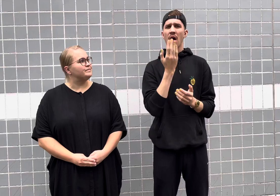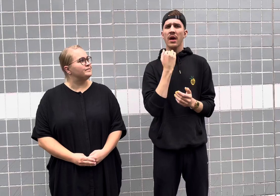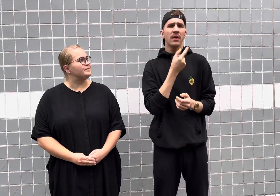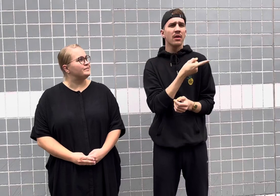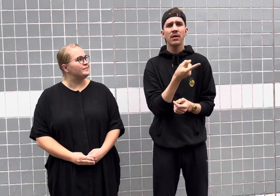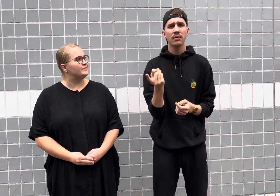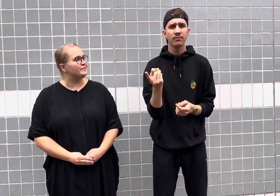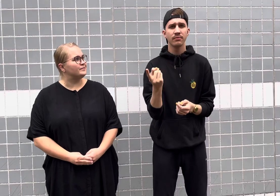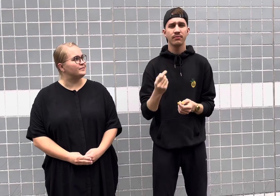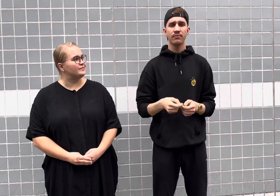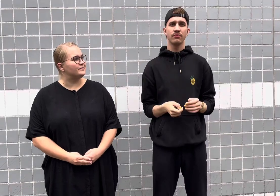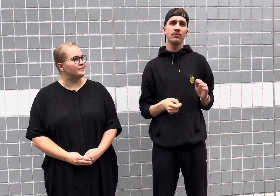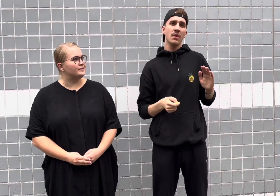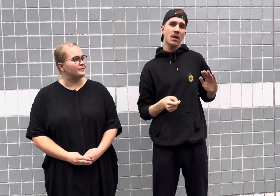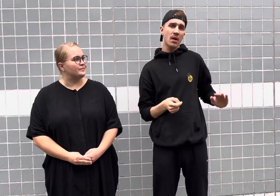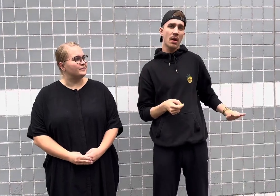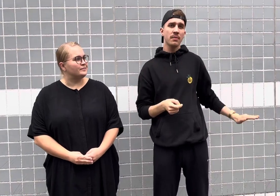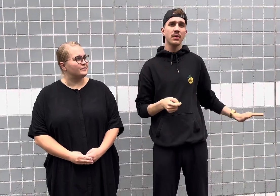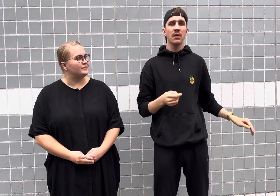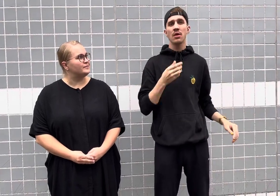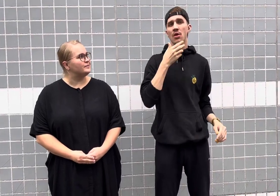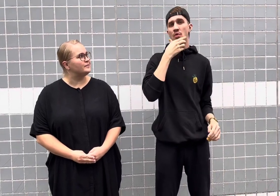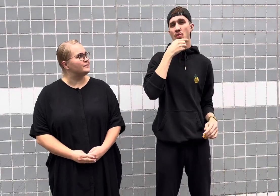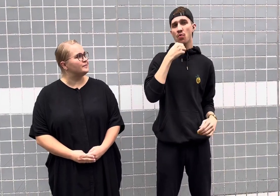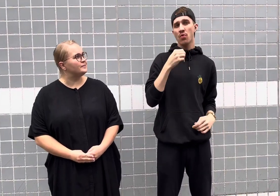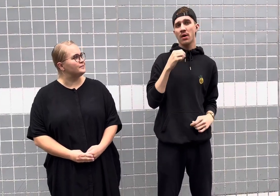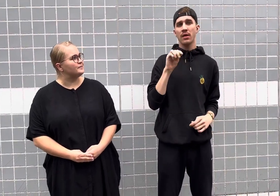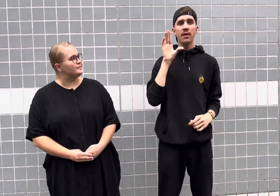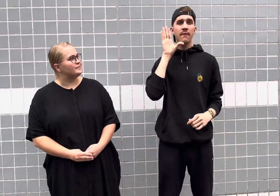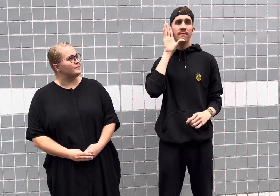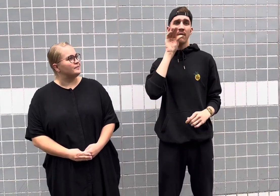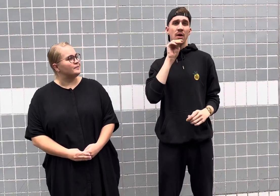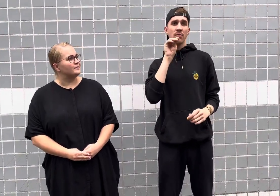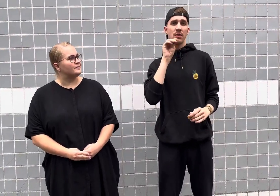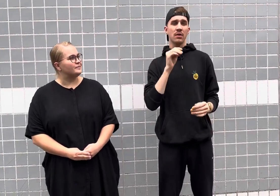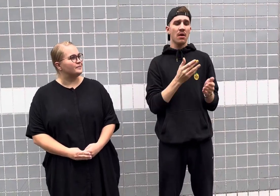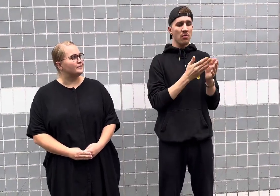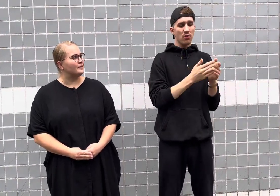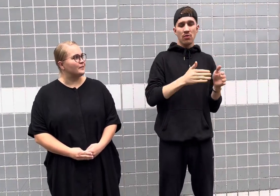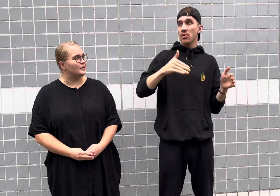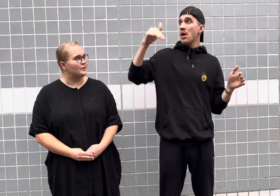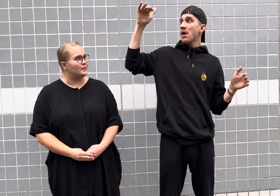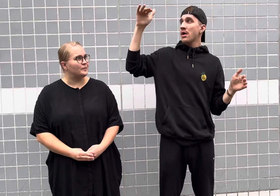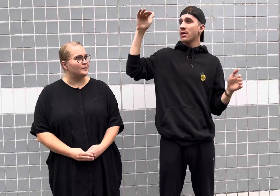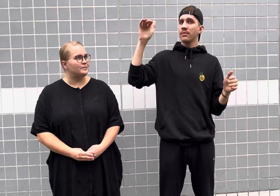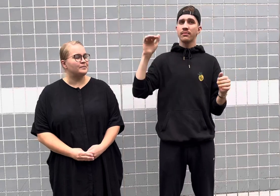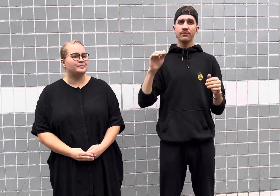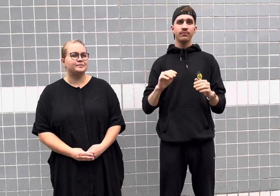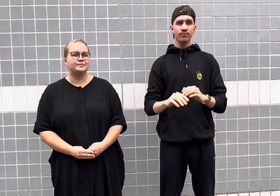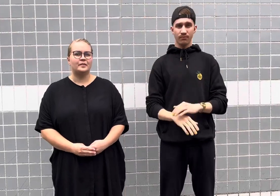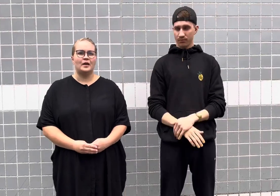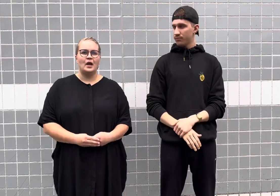Ketkä kaikki? Lapset, nuoret ja vanhukset, kaikki!